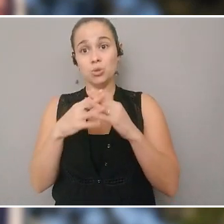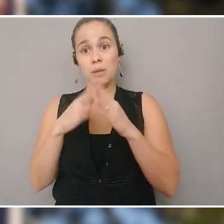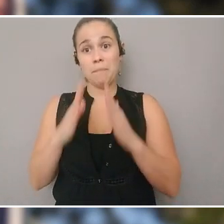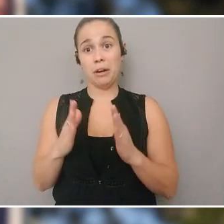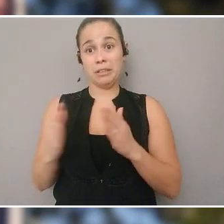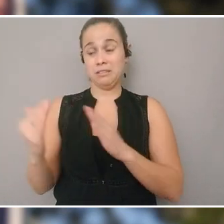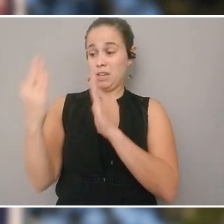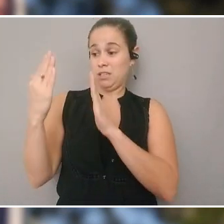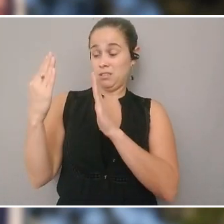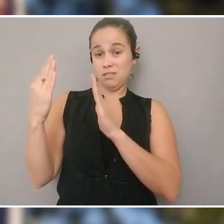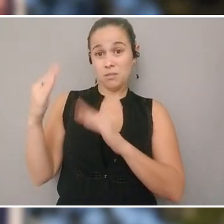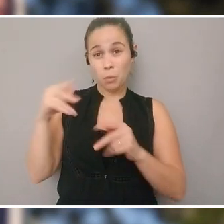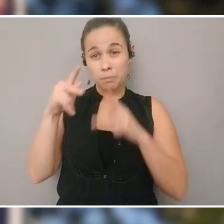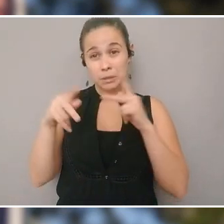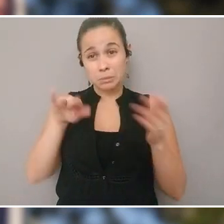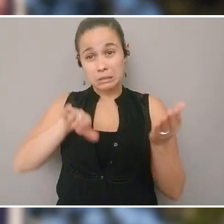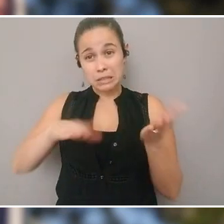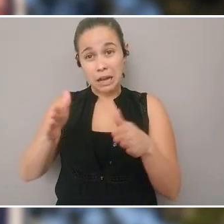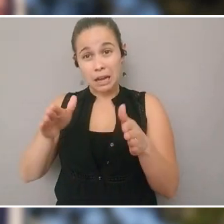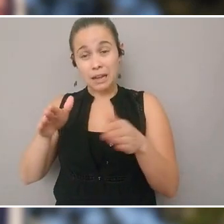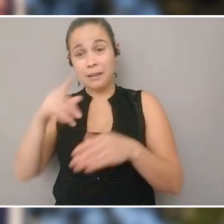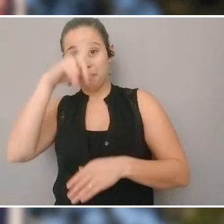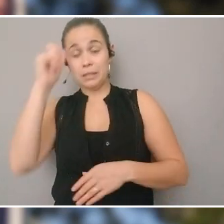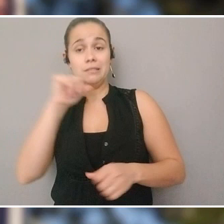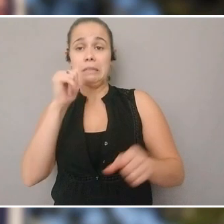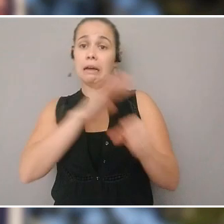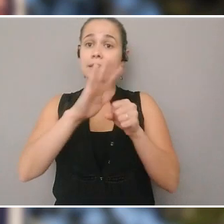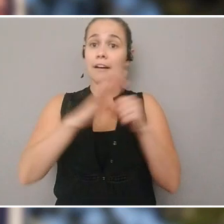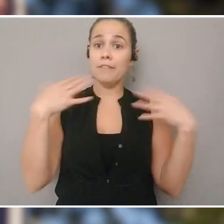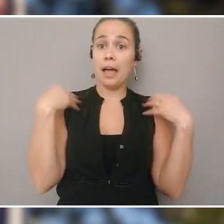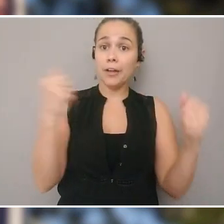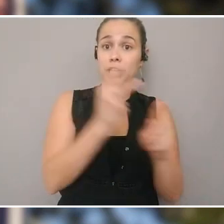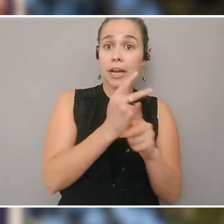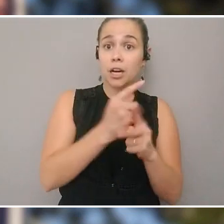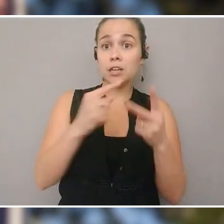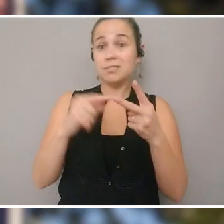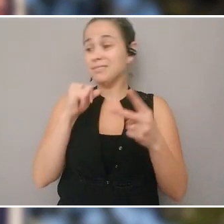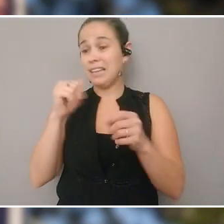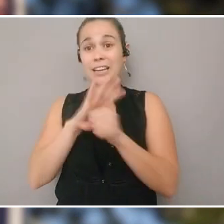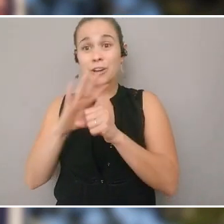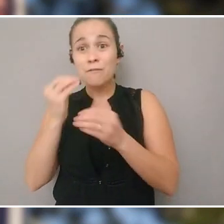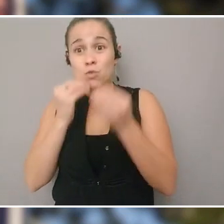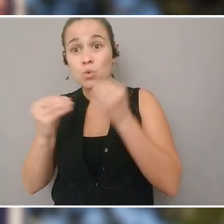mueren por la falta de cuidado